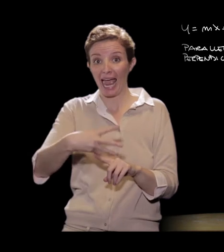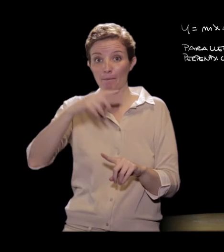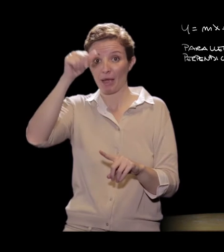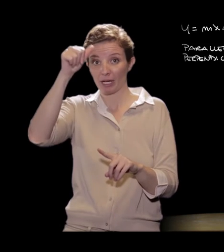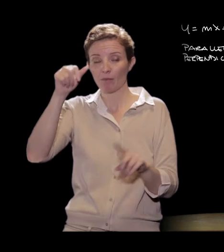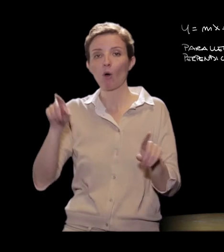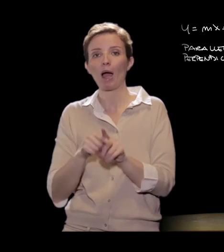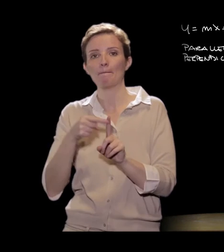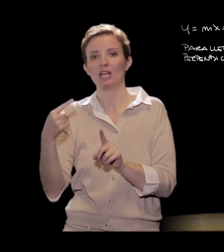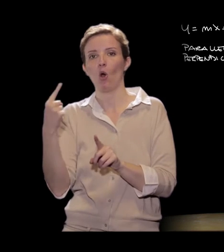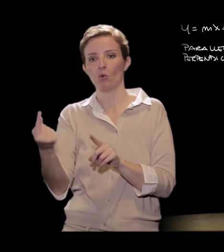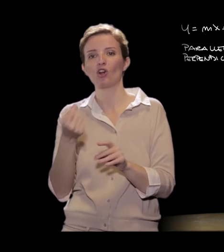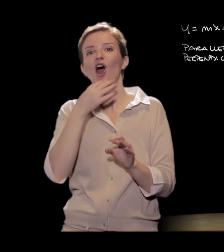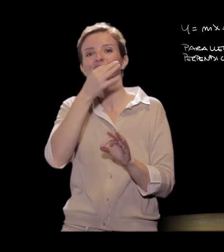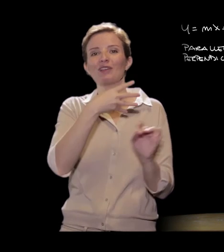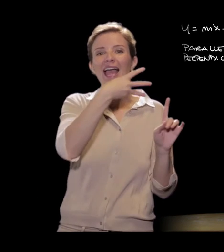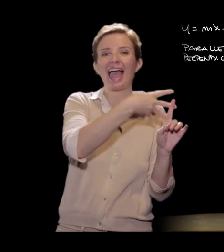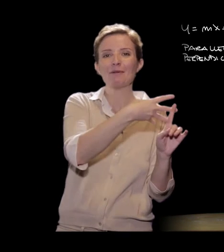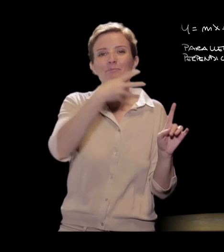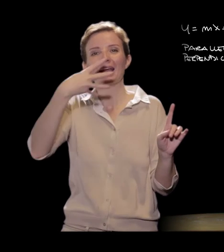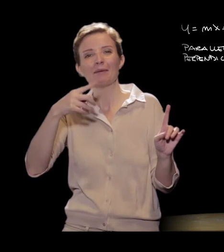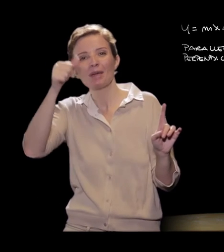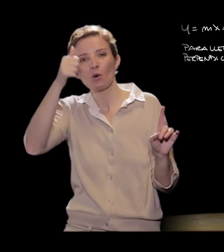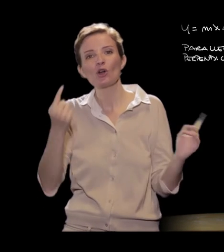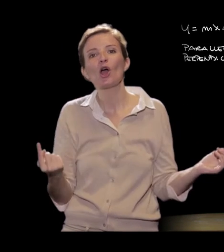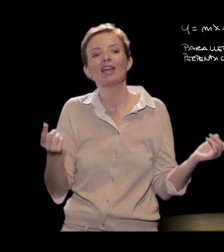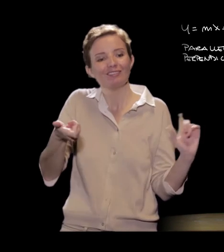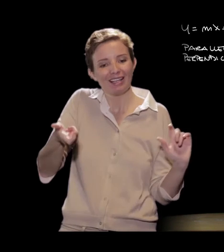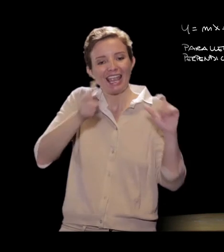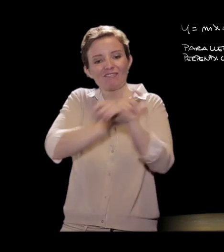ovvero hanno coefficienti angolari inversi ed opposti.